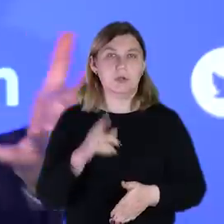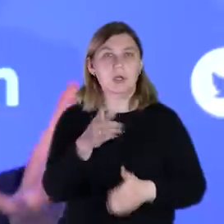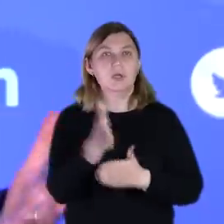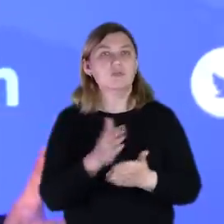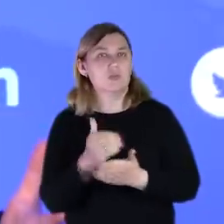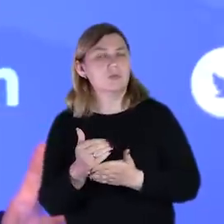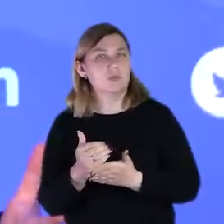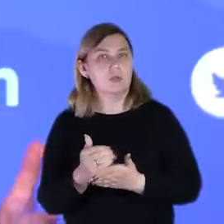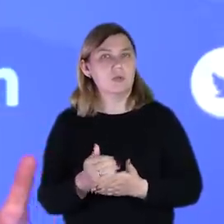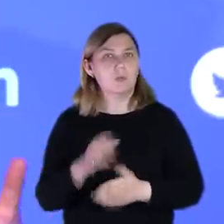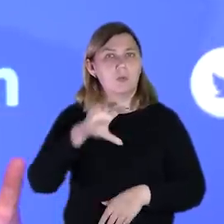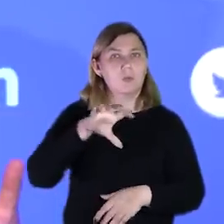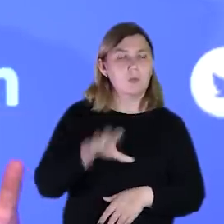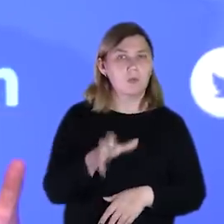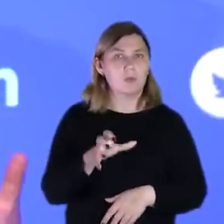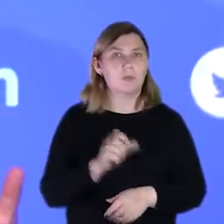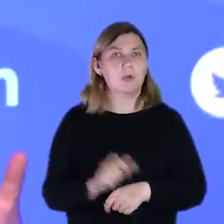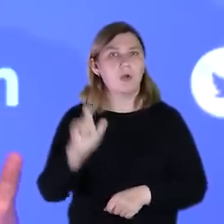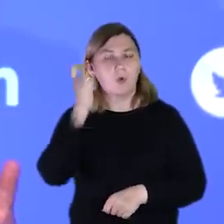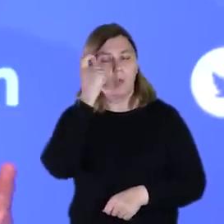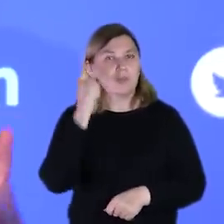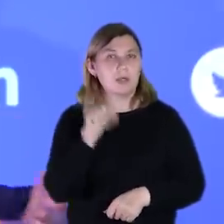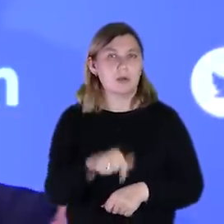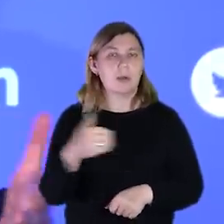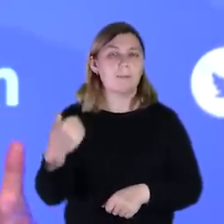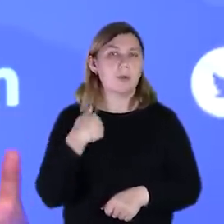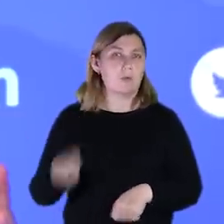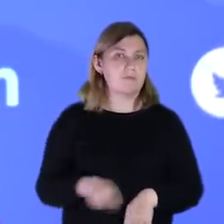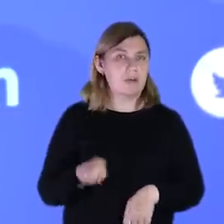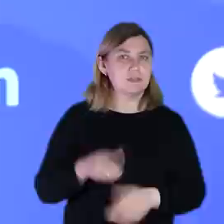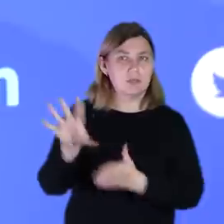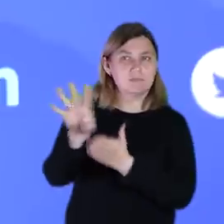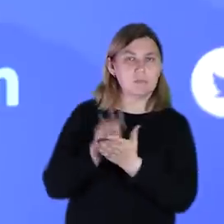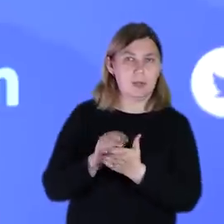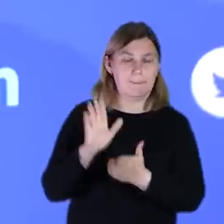częścią Sztabu Generalnego, Głównego, to te wzorce francuskie miały odniesienie.